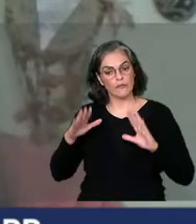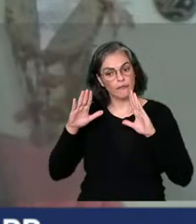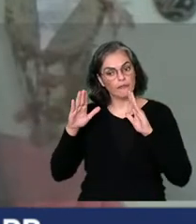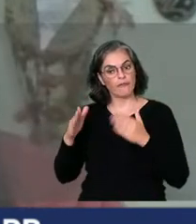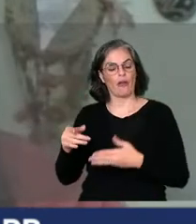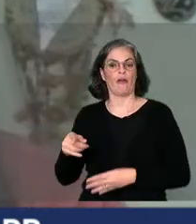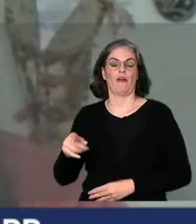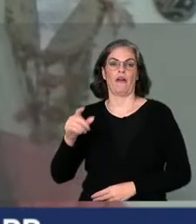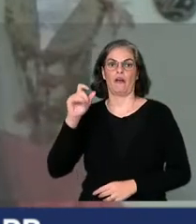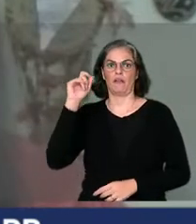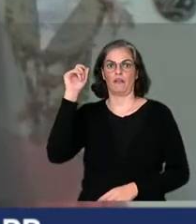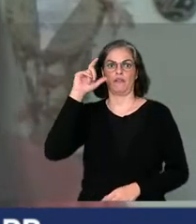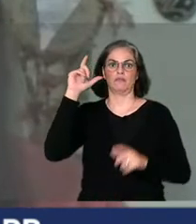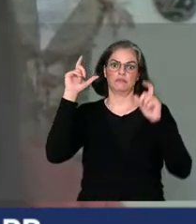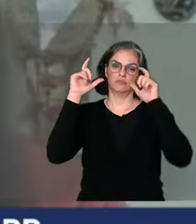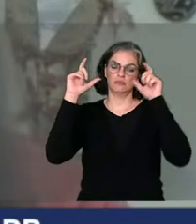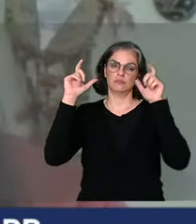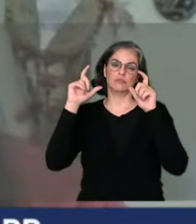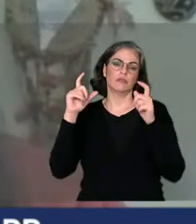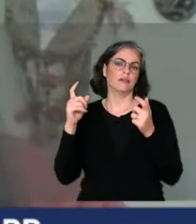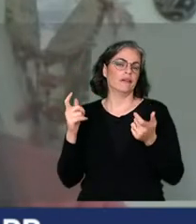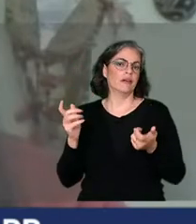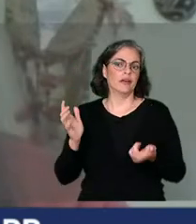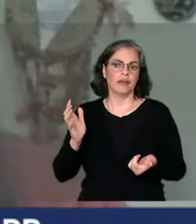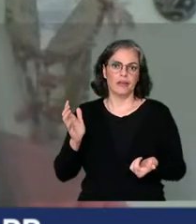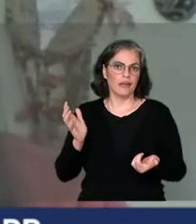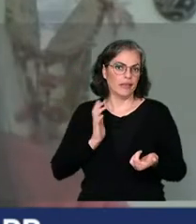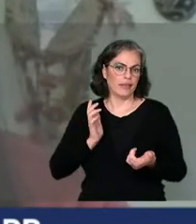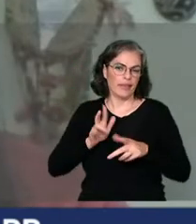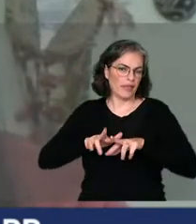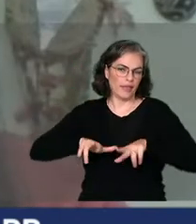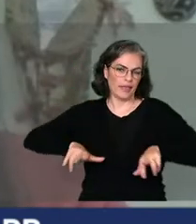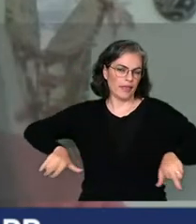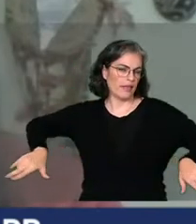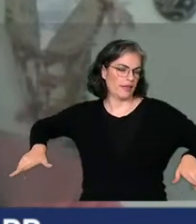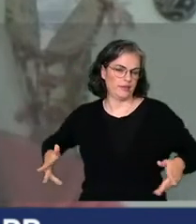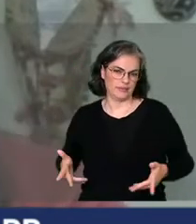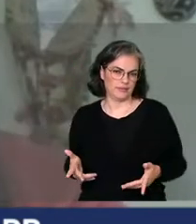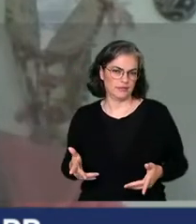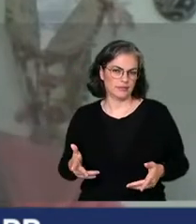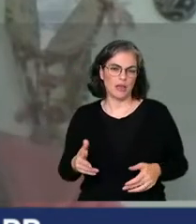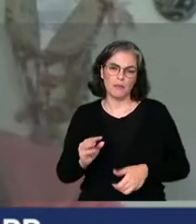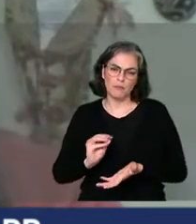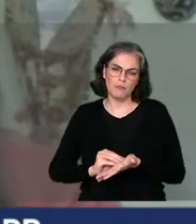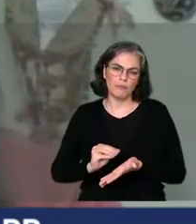O, PAÍS NOSSO É RICO, O ESTADO BRASILEIRO, NÓS TEMOS RIQUEZA ENORME QUE É POUCO VALORIZADA AINDA E PRECISA